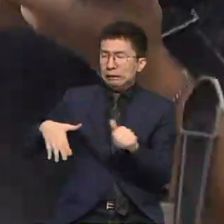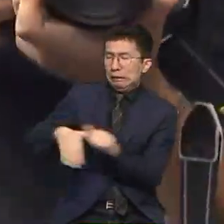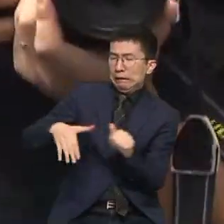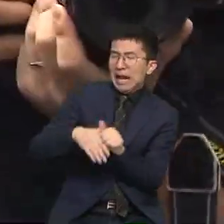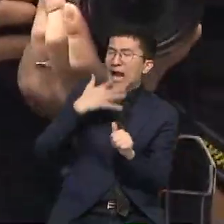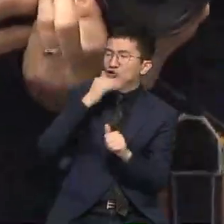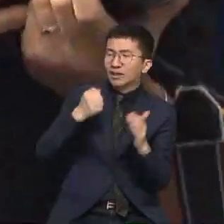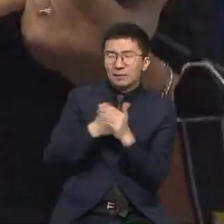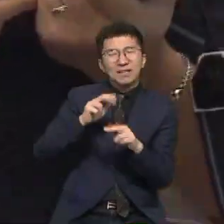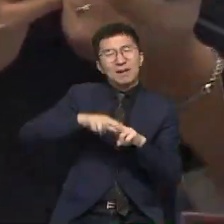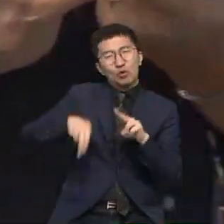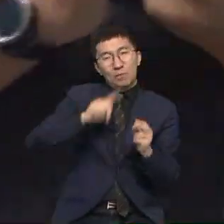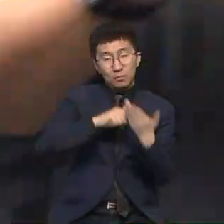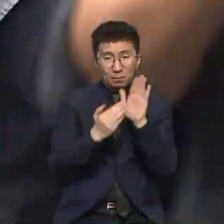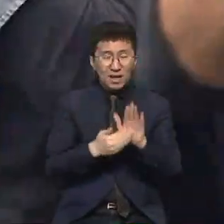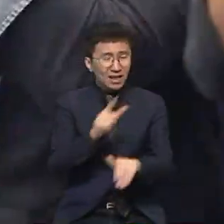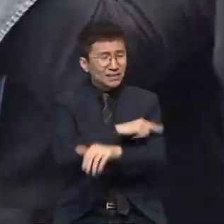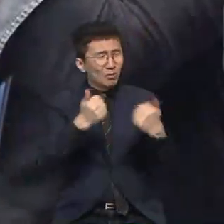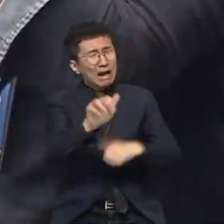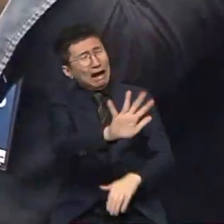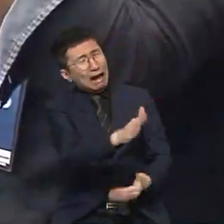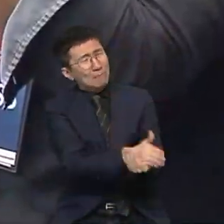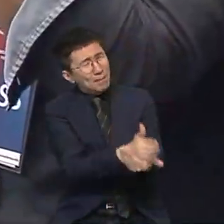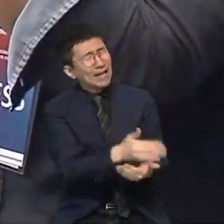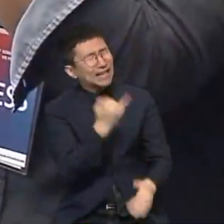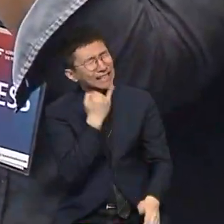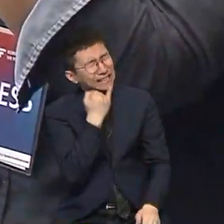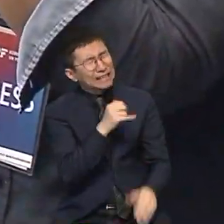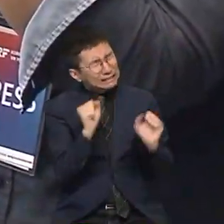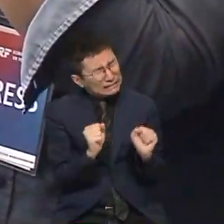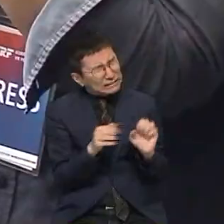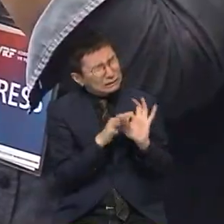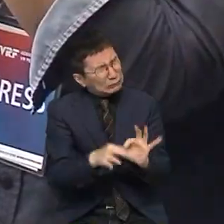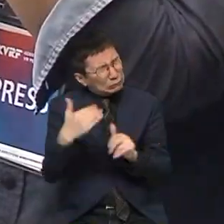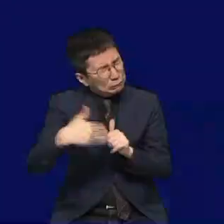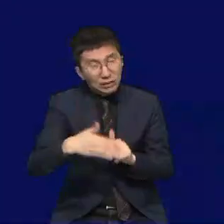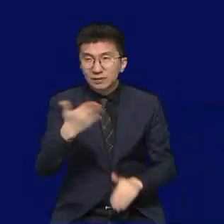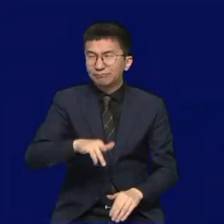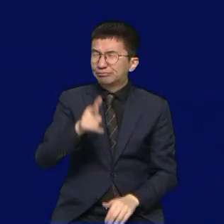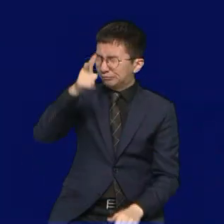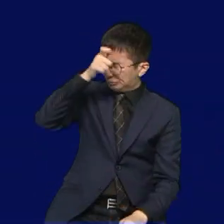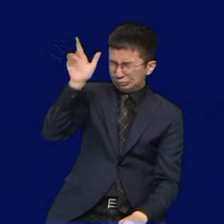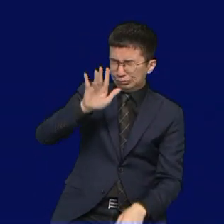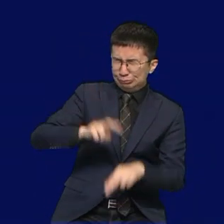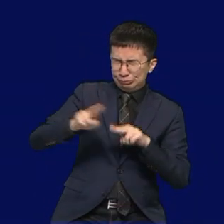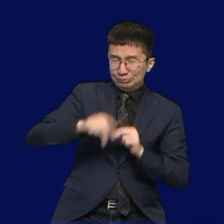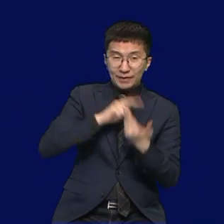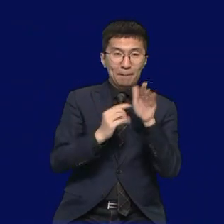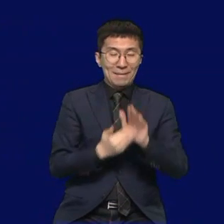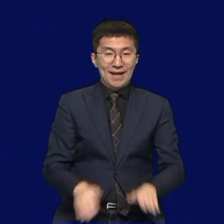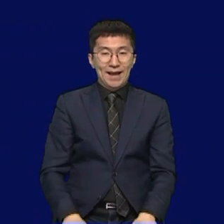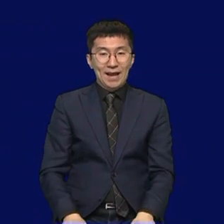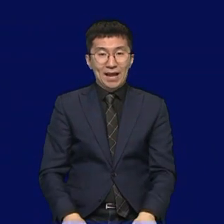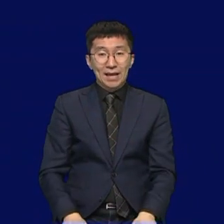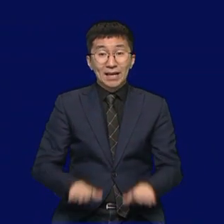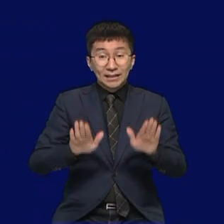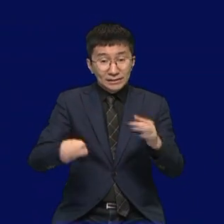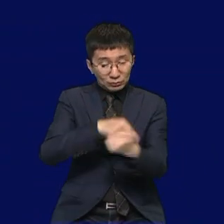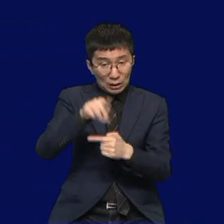이후 이사회는 계속 만류했지만 결국 사퇴 의사를 꺾지 못했습니다. 윤 사장은 지배구조 개선을 통해 새 CEO가